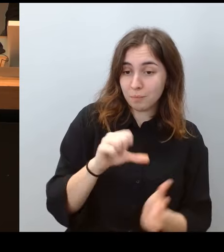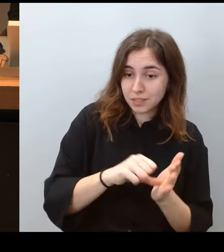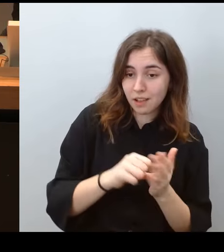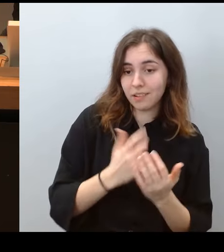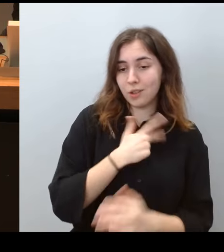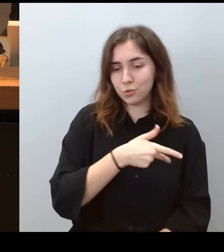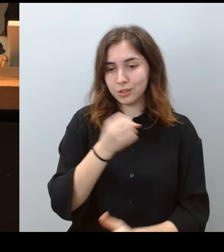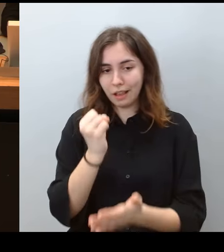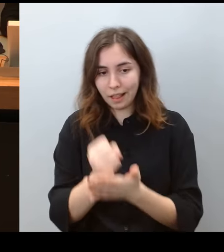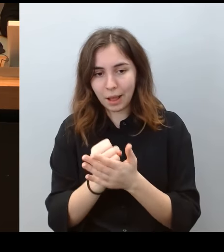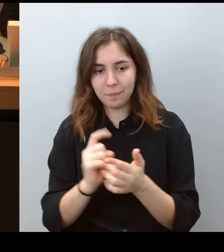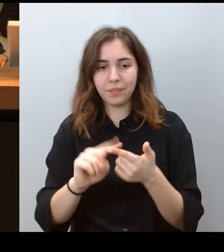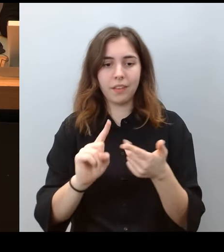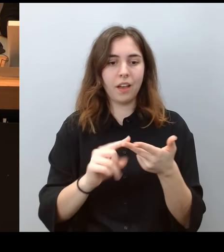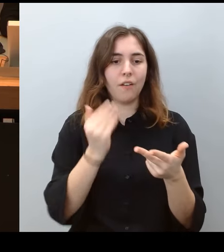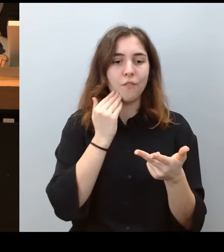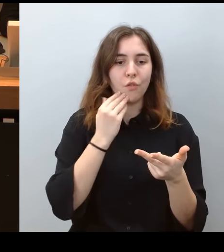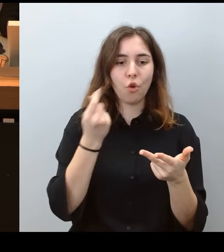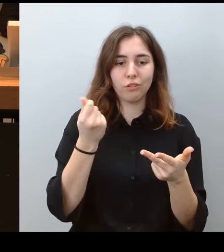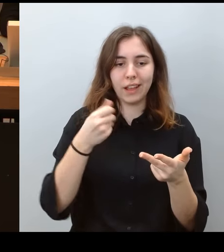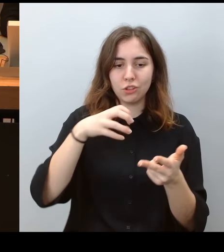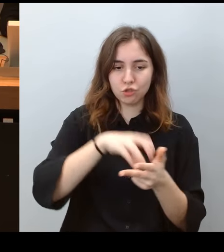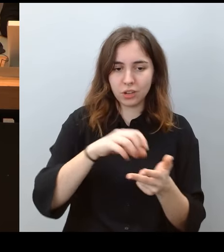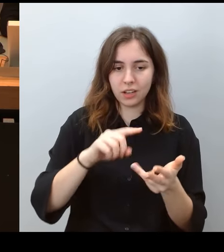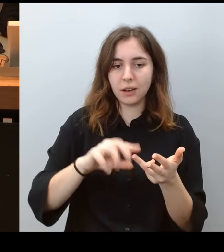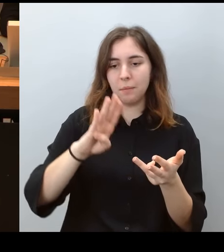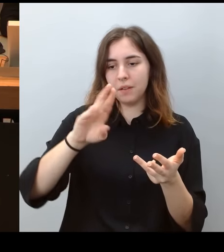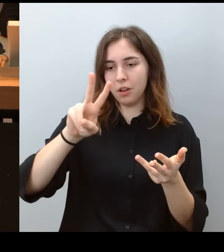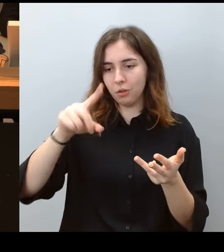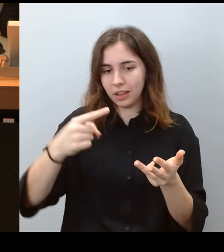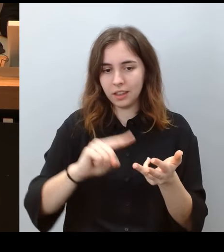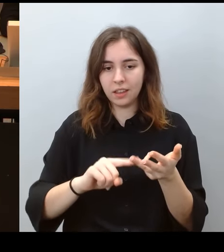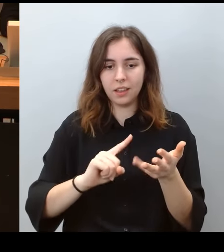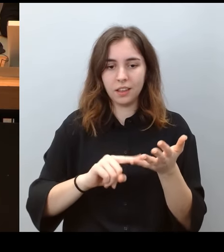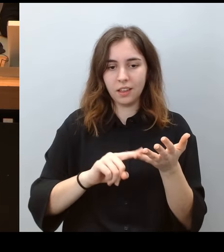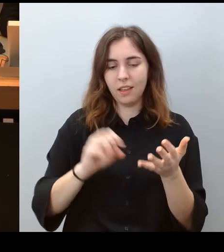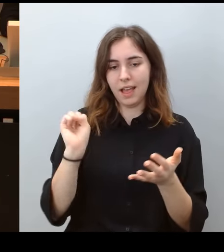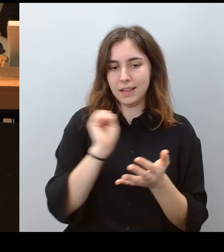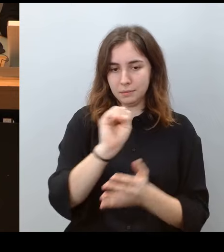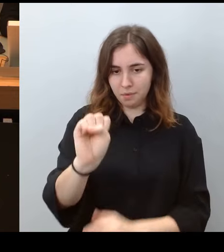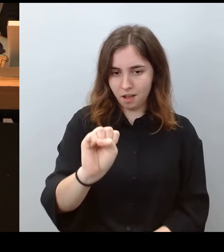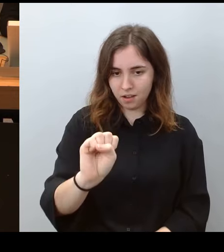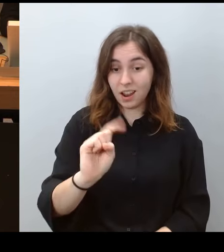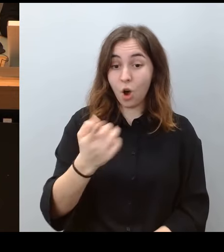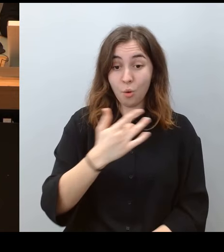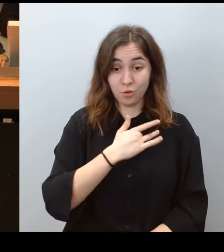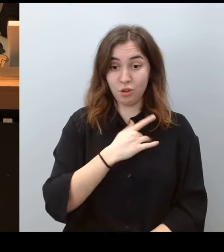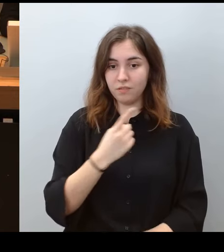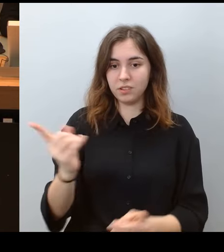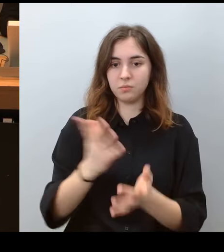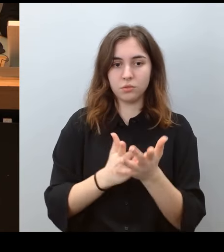BVG, die S Bahn und zuallererst die Betroffenen ins Chaos geschickt. Ein Chaos, welches so groß war, dass